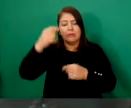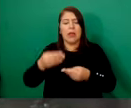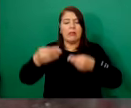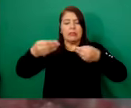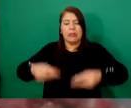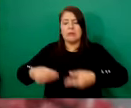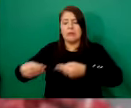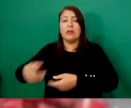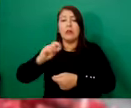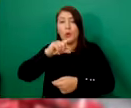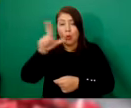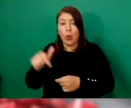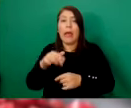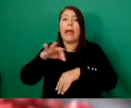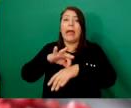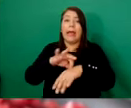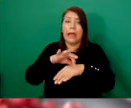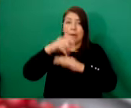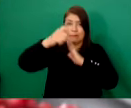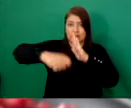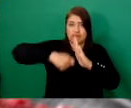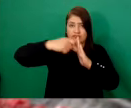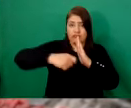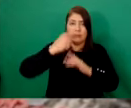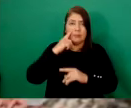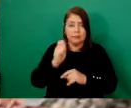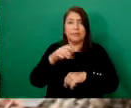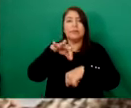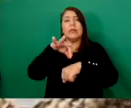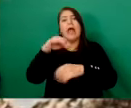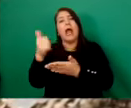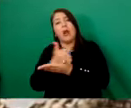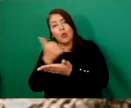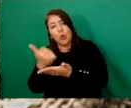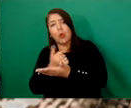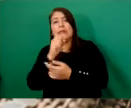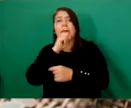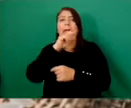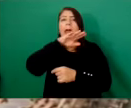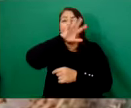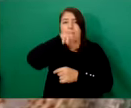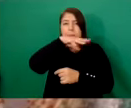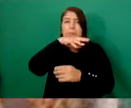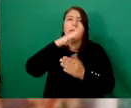En un recipiente colocamos la carne de ternera o cordero molida, el arroz, y el picado de